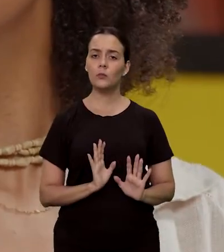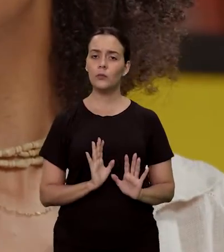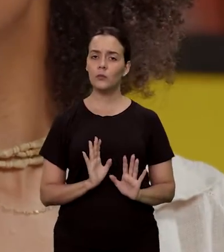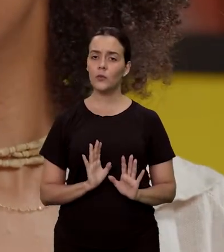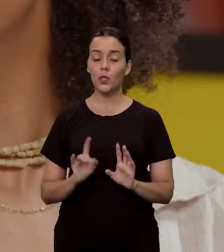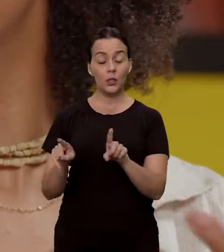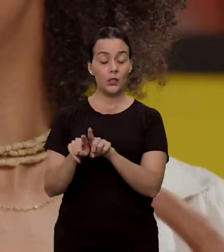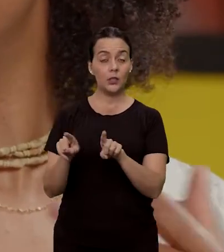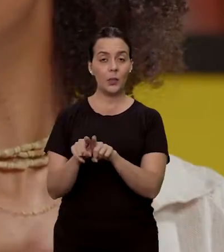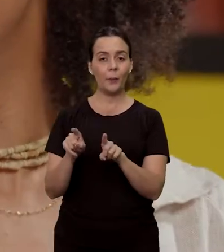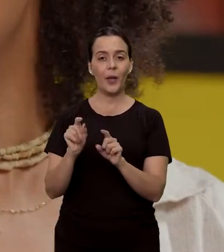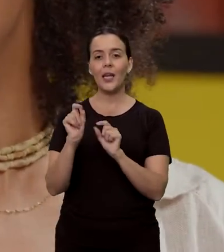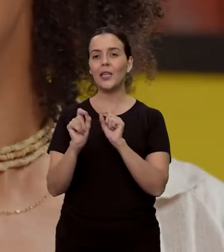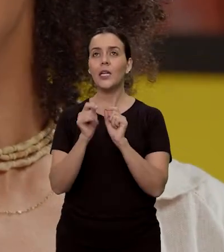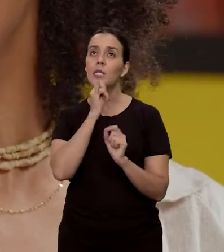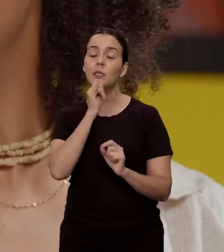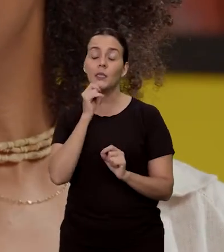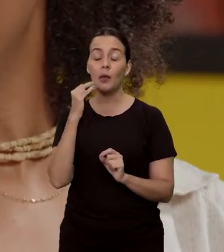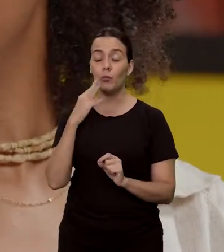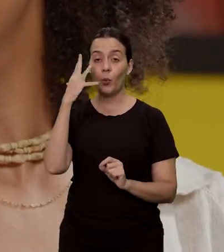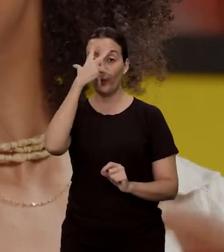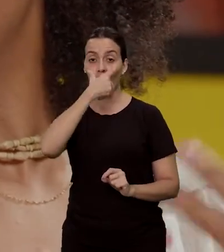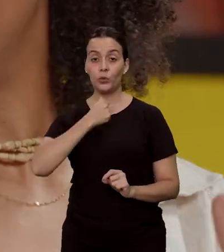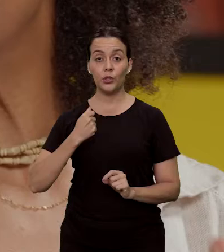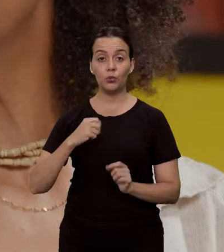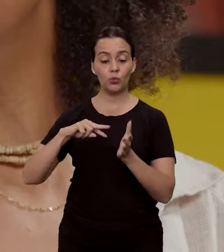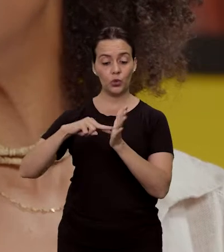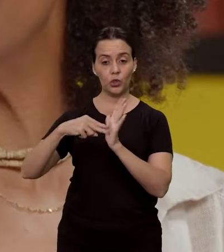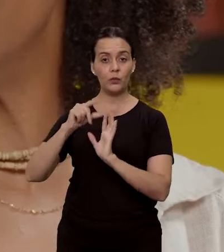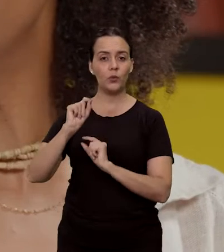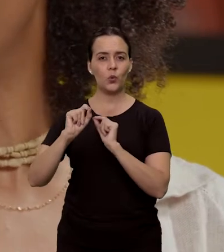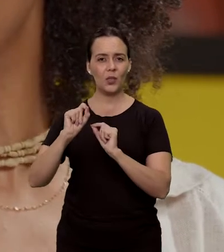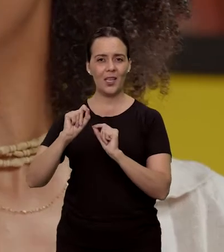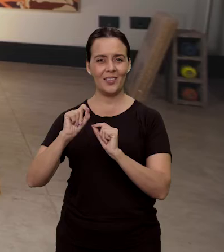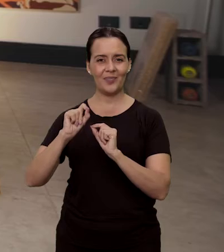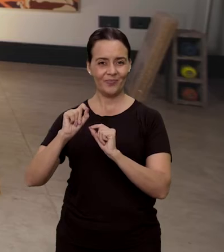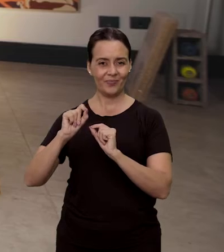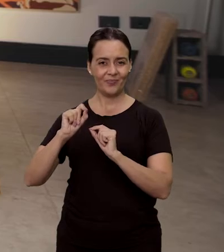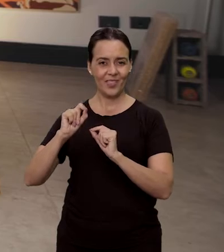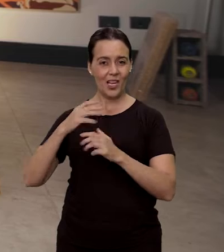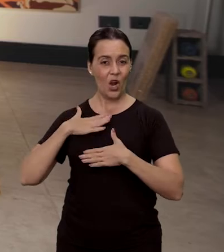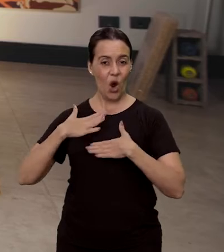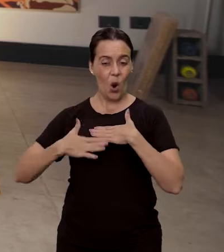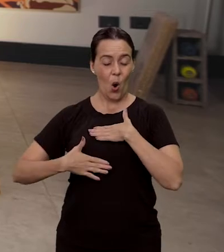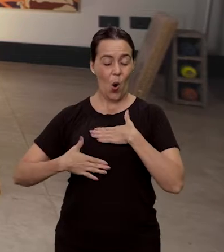universal do que é a beleza, por exemplo. Então, a partir da beleza da estética, que é uma ideia aristotélica,